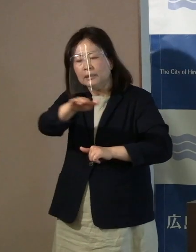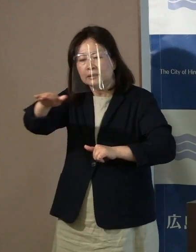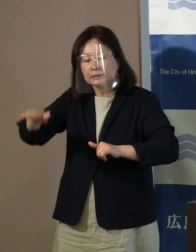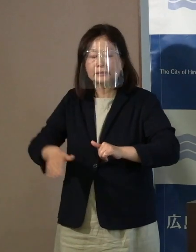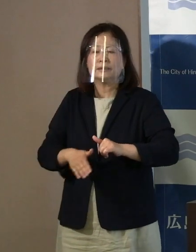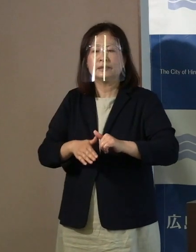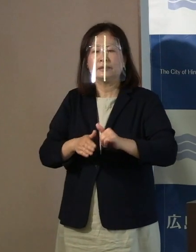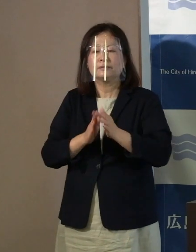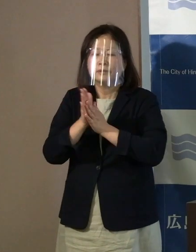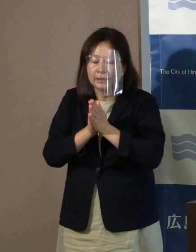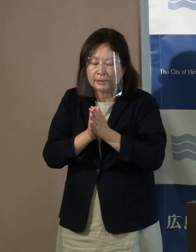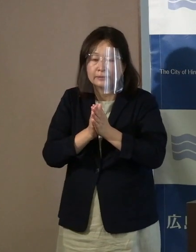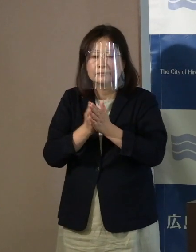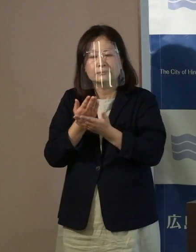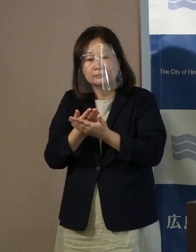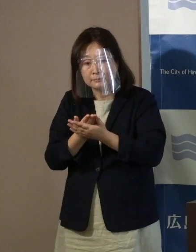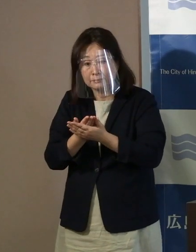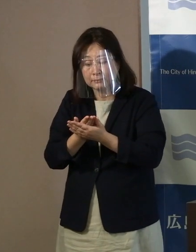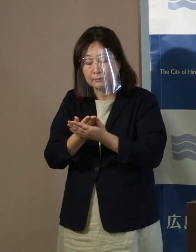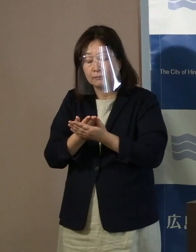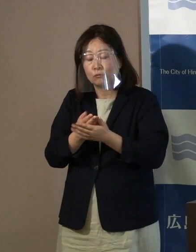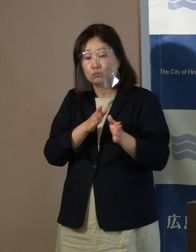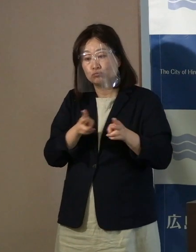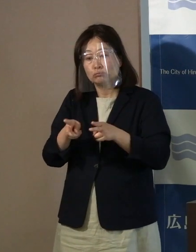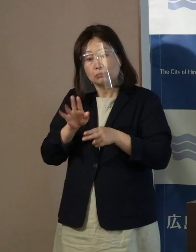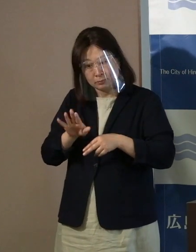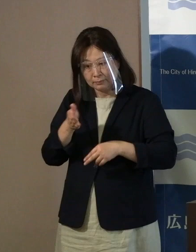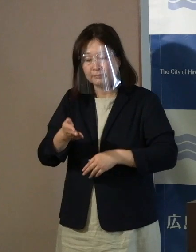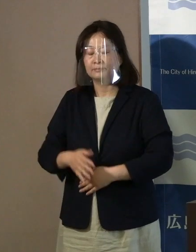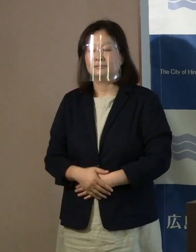現時点で何か 考えていらっしゃいますでしょうか｡